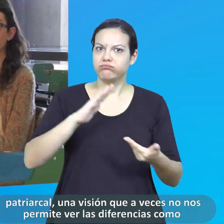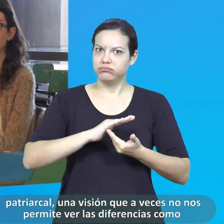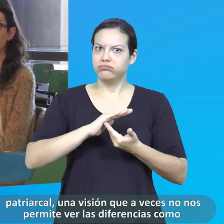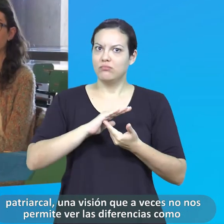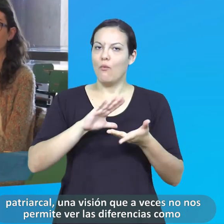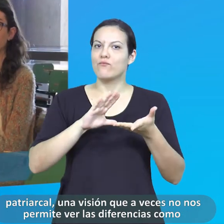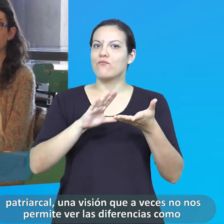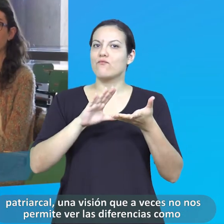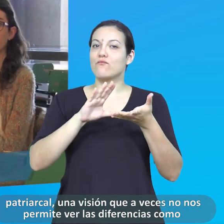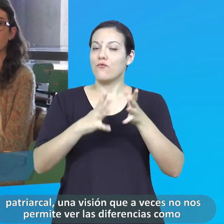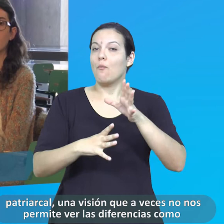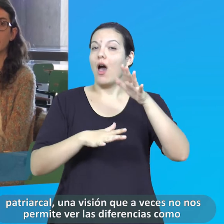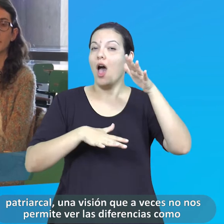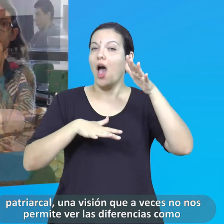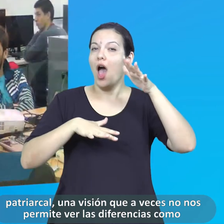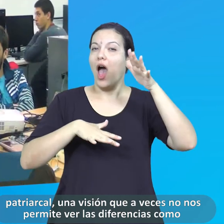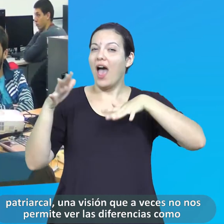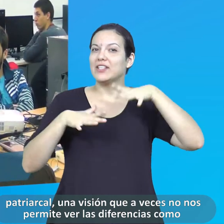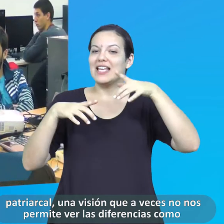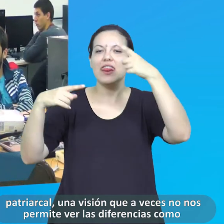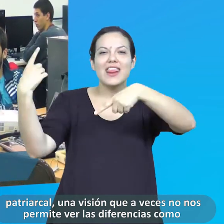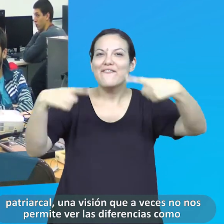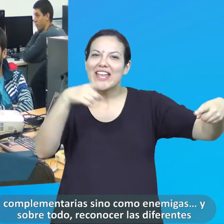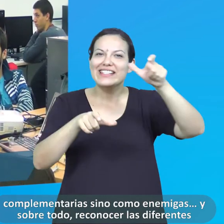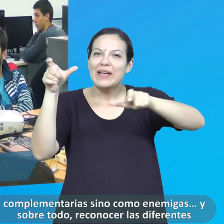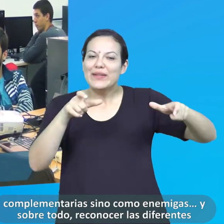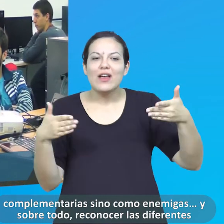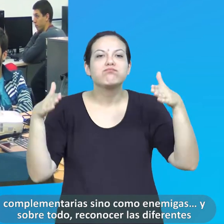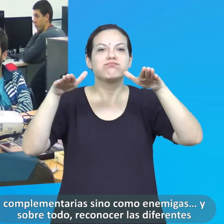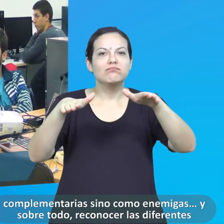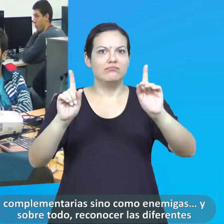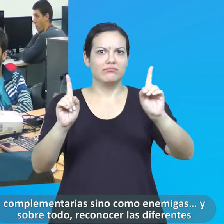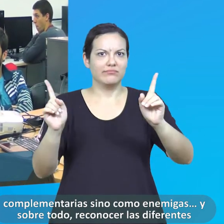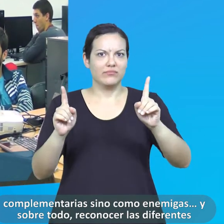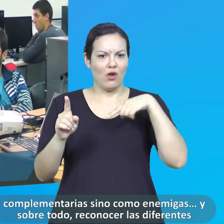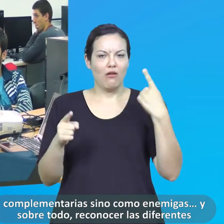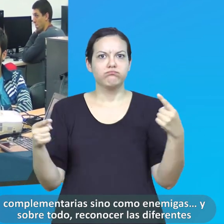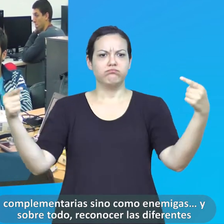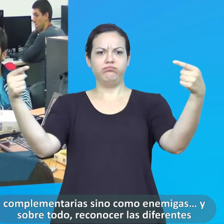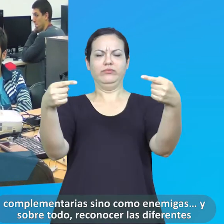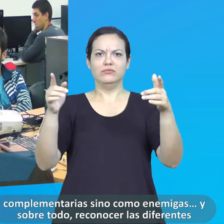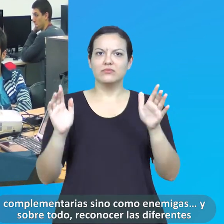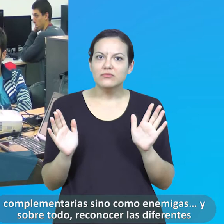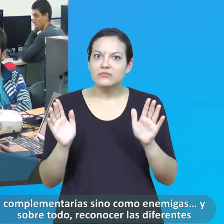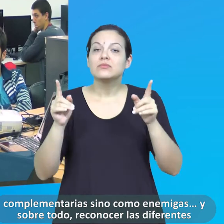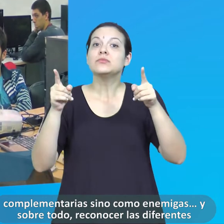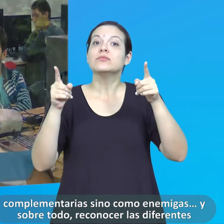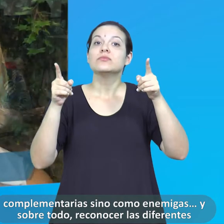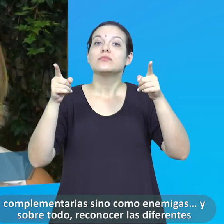a veces no nos permite ver las diferencias como complementarias, sino como enemigas y